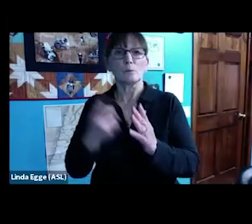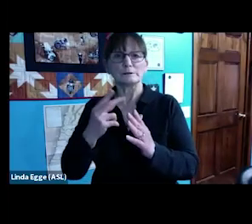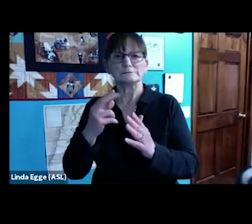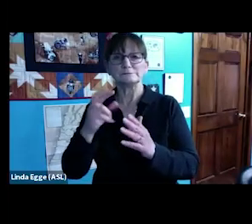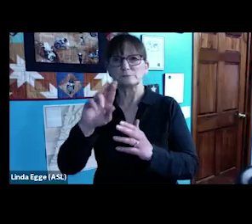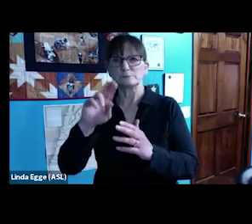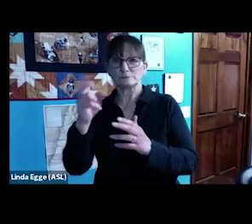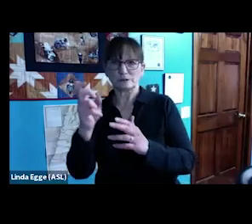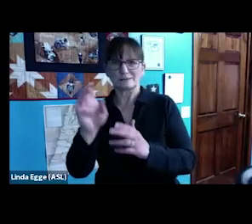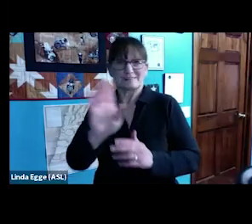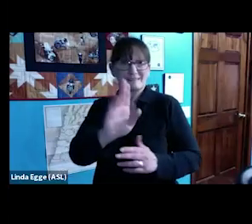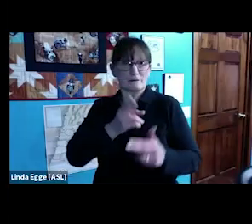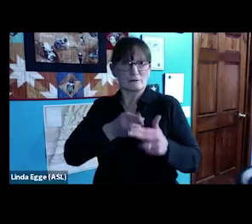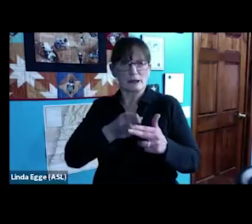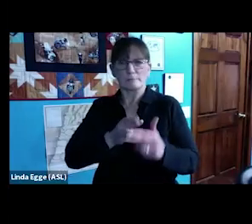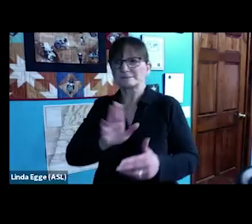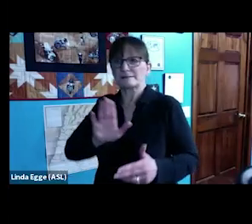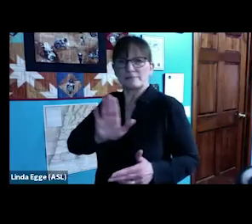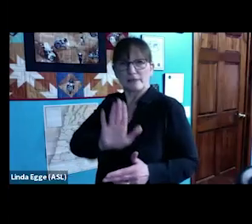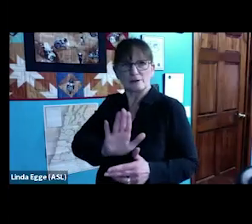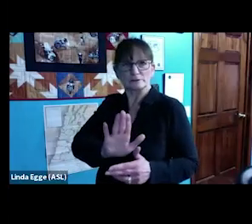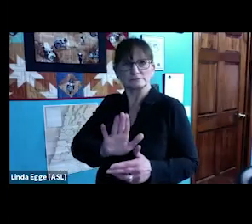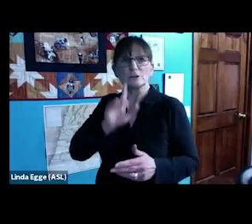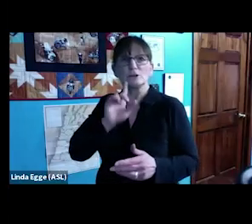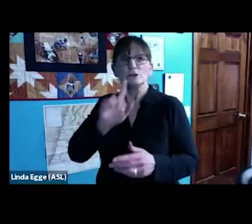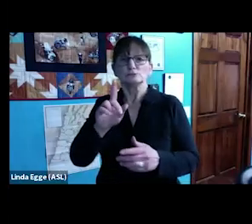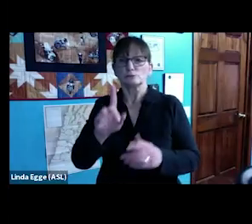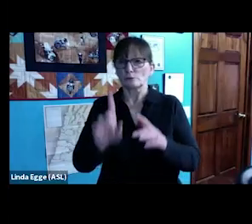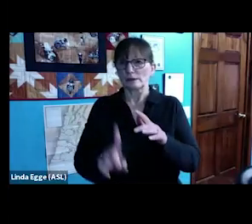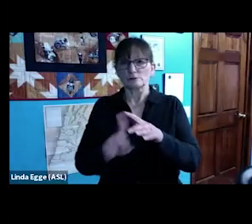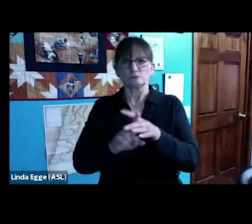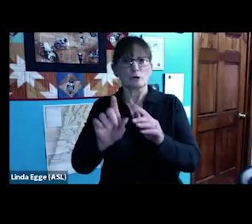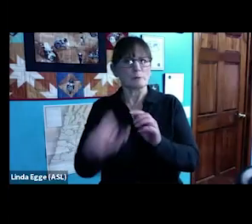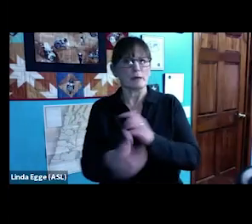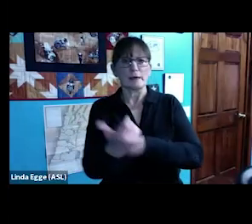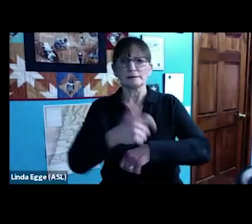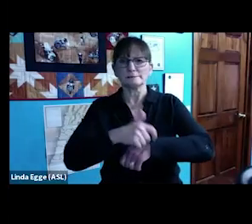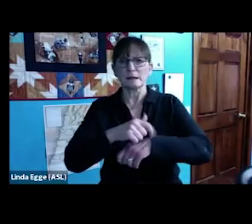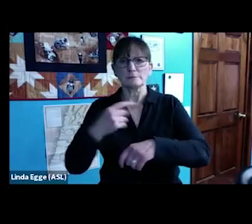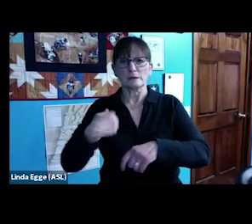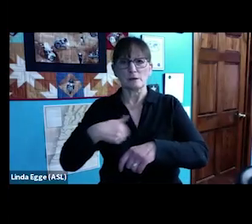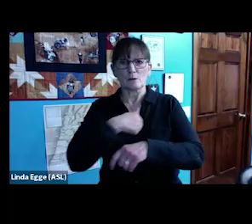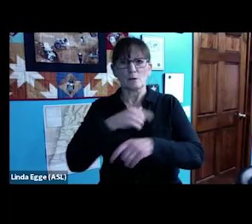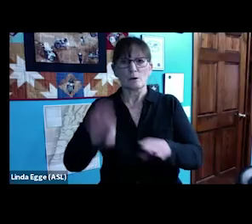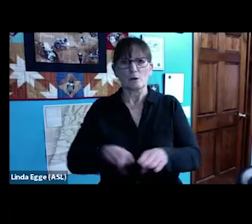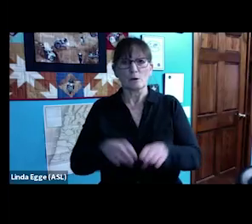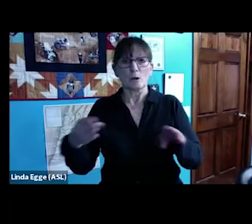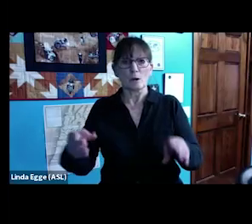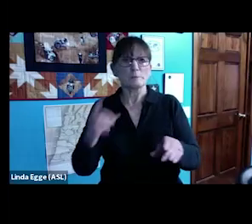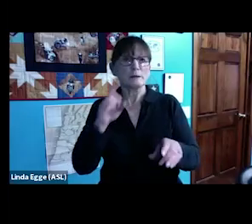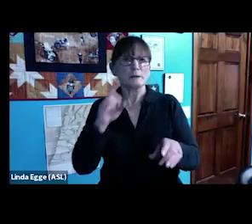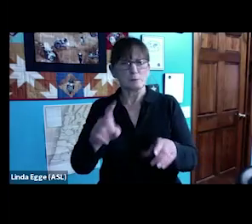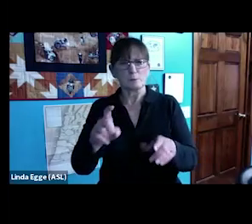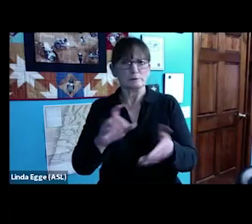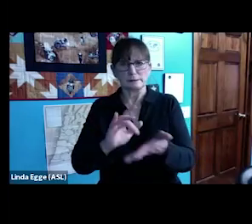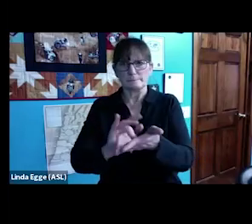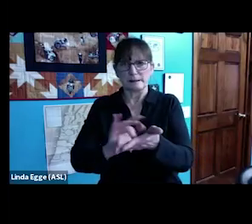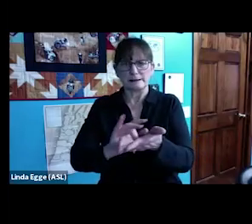la plantilla, y la incluyo dentro del paquete también y la utilizo como una forma de asegurarme de que tengo todo lo necesario